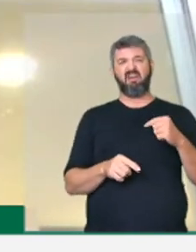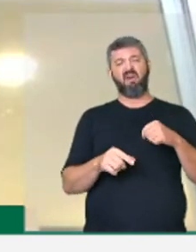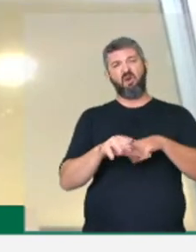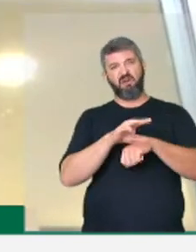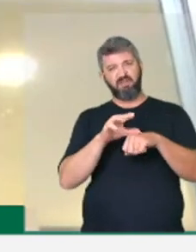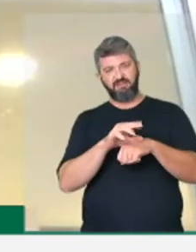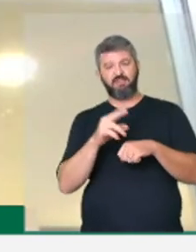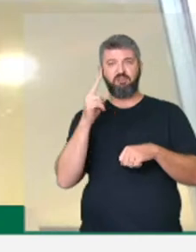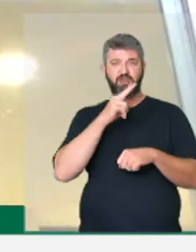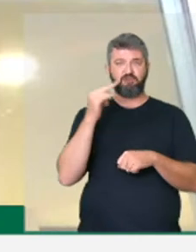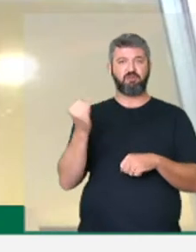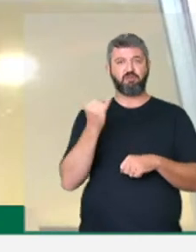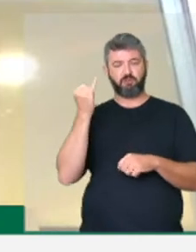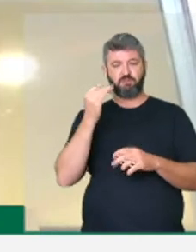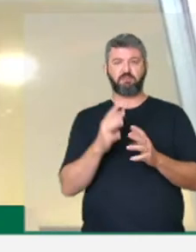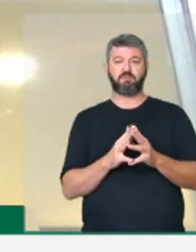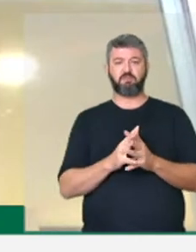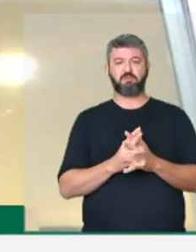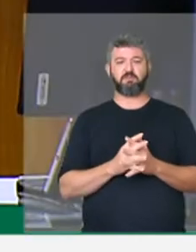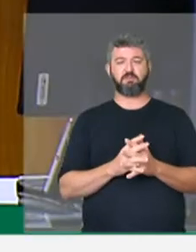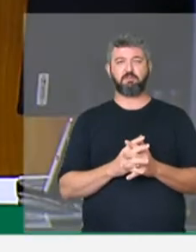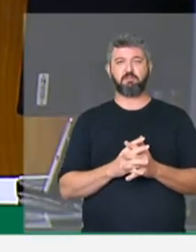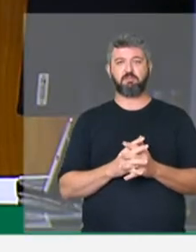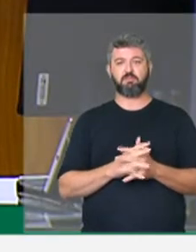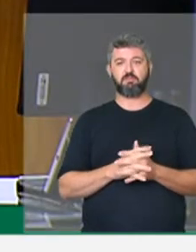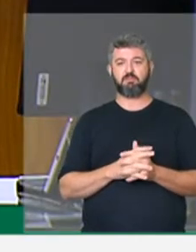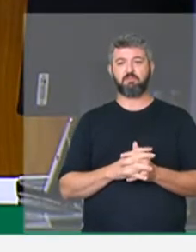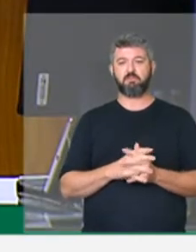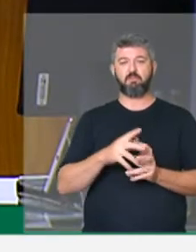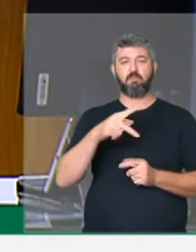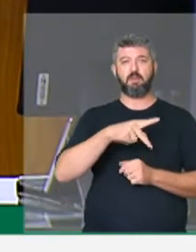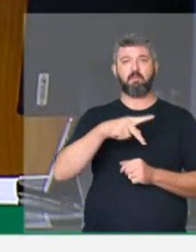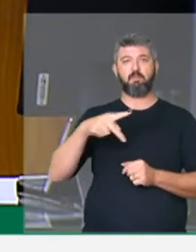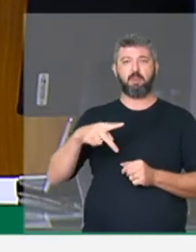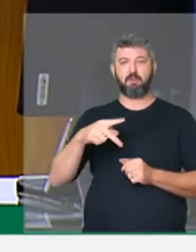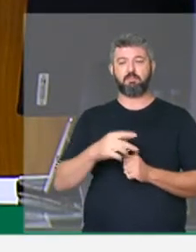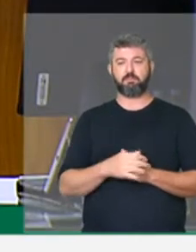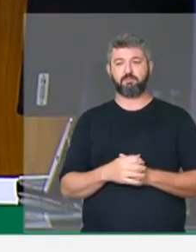DEPUTADA Â NGELA? PRAF PRAF -- [DEPUTADA]: PROGRESSISTAS ORIENTA SIM, SENHOR PRESIDENTE. [PRESIDENTE]: COMO